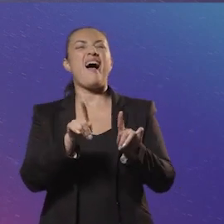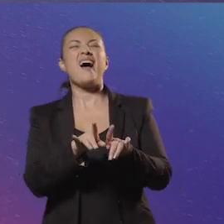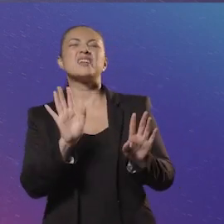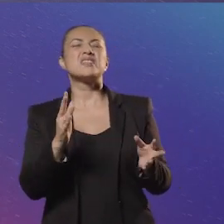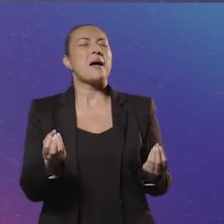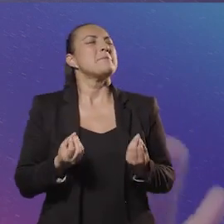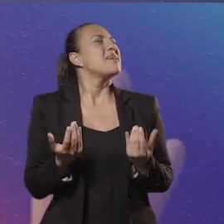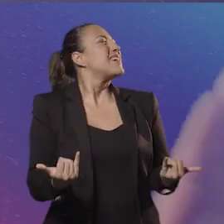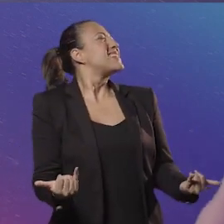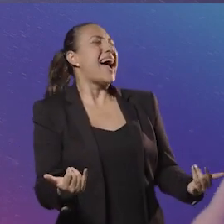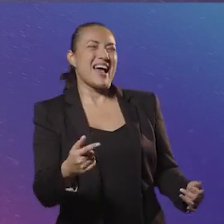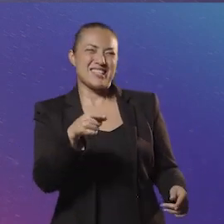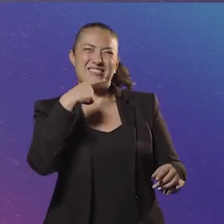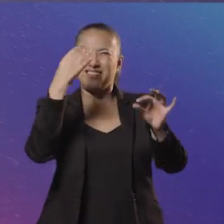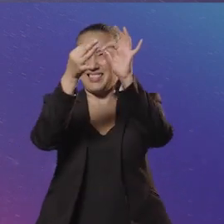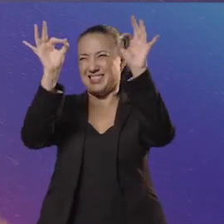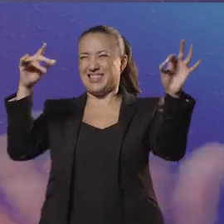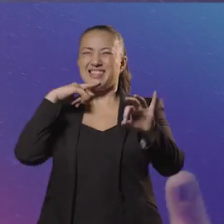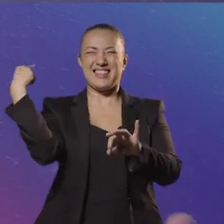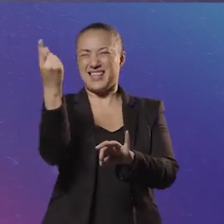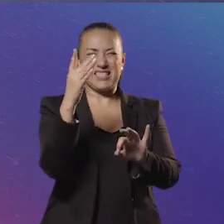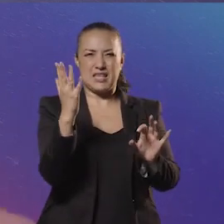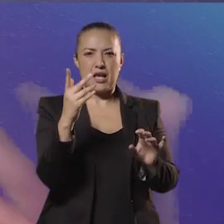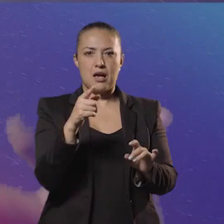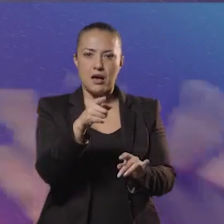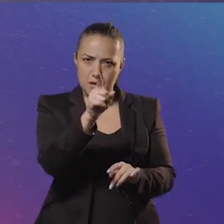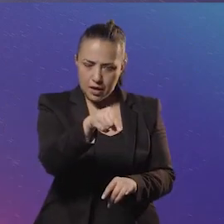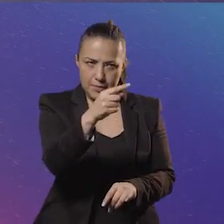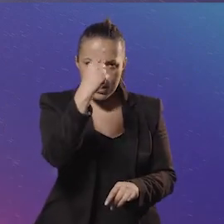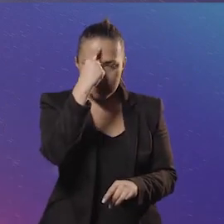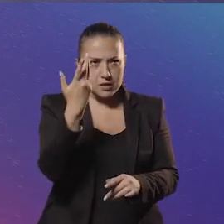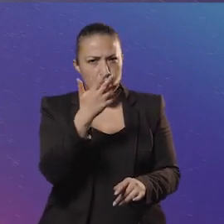de vive el presente, sino como también revisa tu compromiso vital,